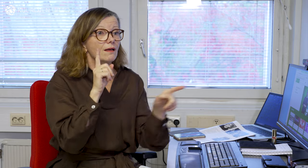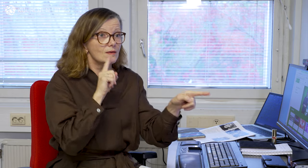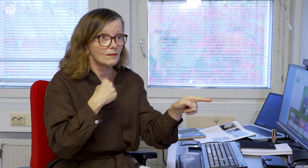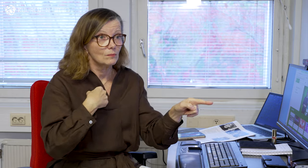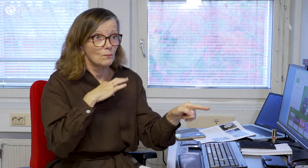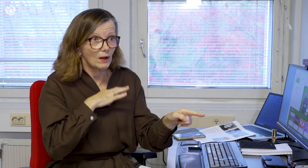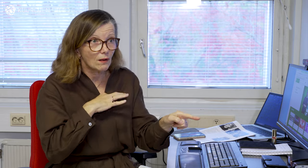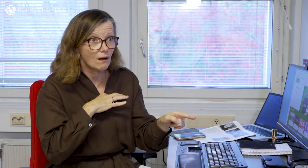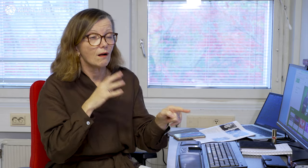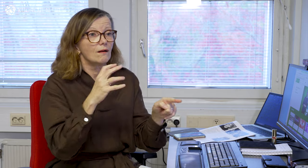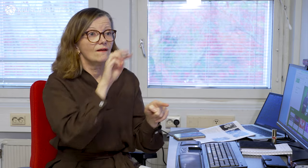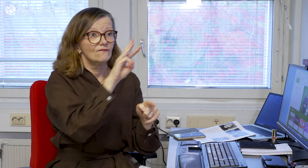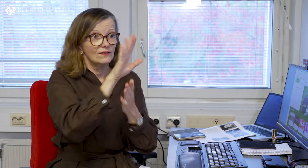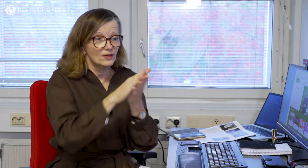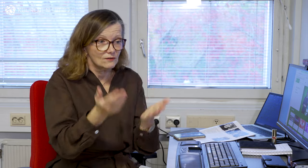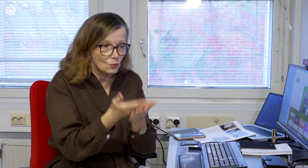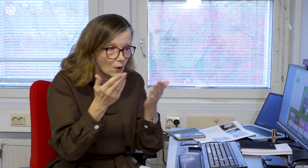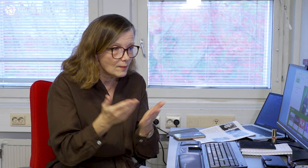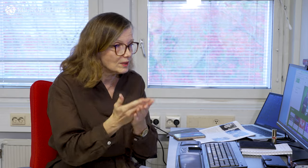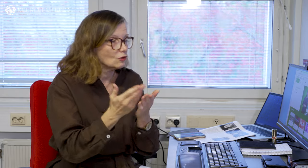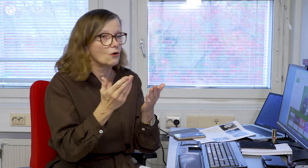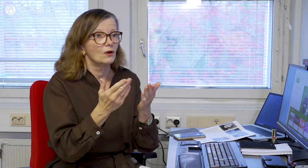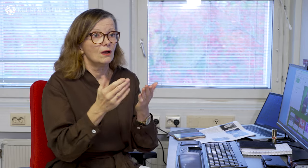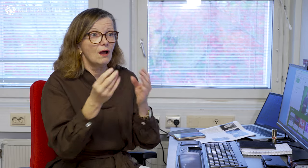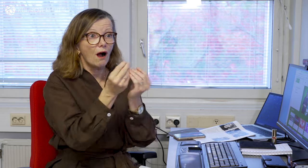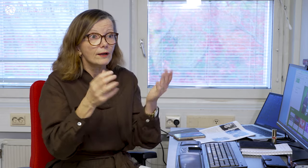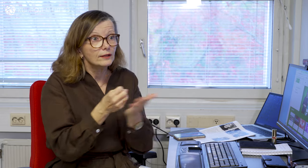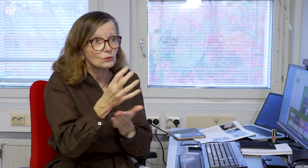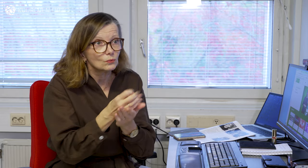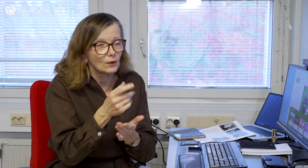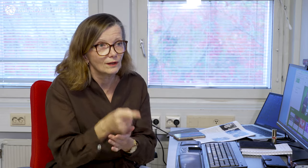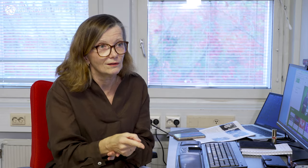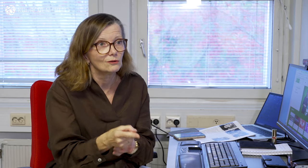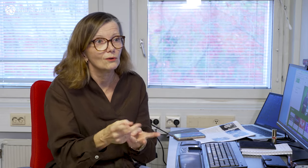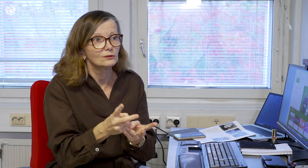Rahan pitää riittää palkkoihimme, ja verkkosivujen ylläpitoon - sekä aineiston tuottamiseen.